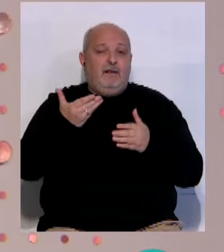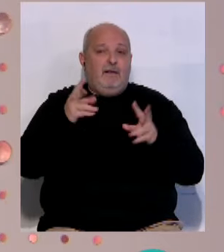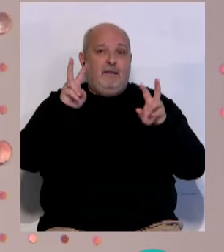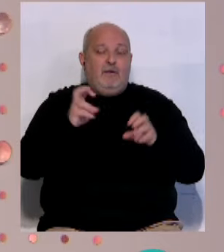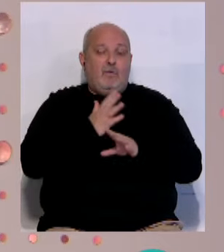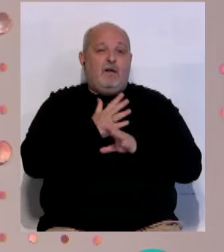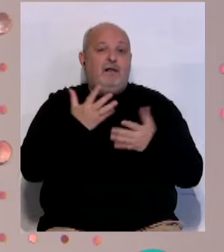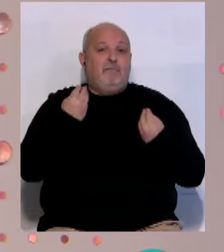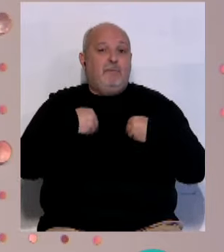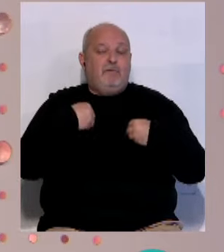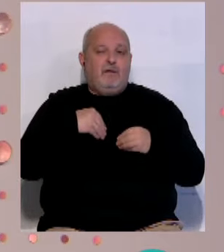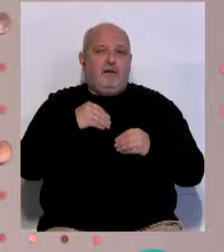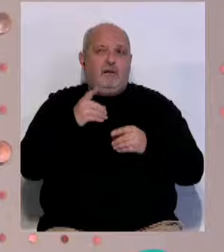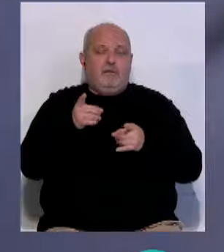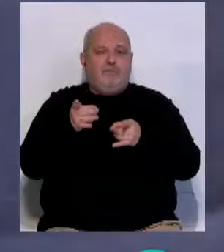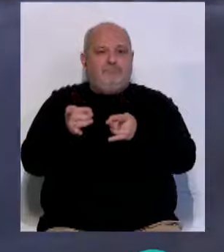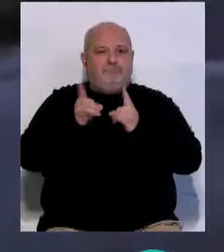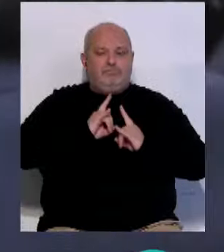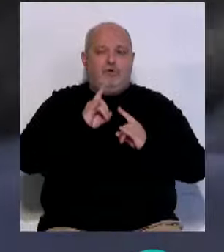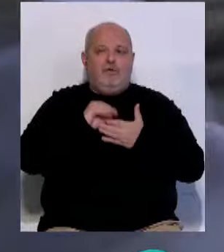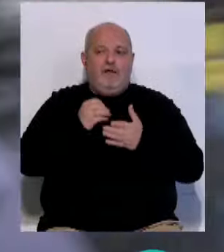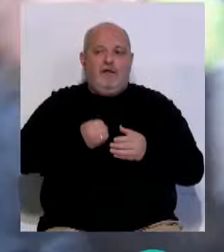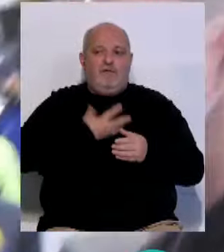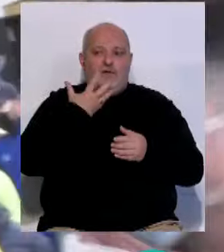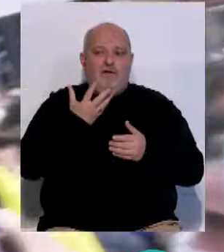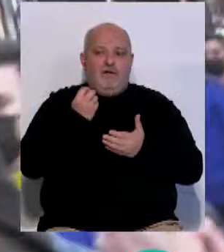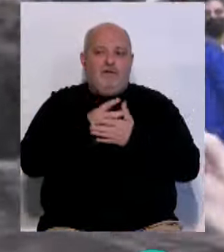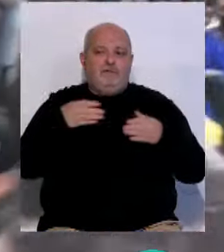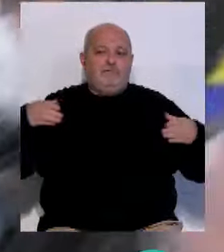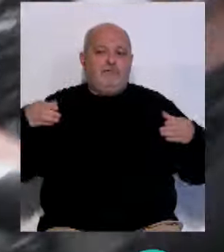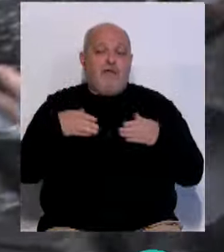equipo fue que enganchó a la afición se convirtió aquello en una una comunión y ahora mismo yo creo